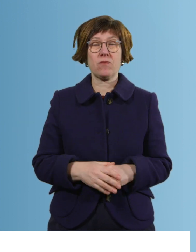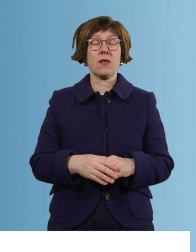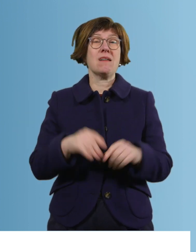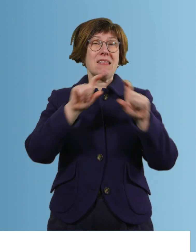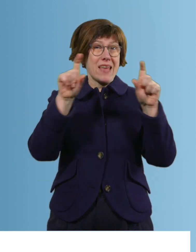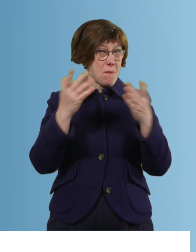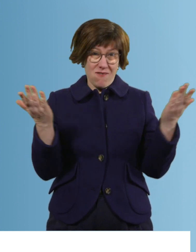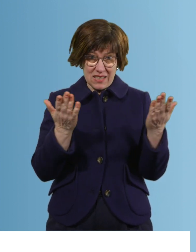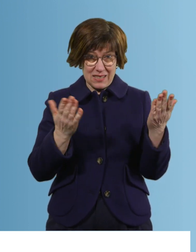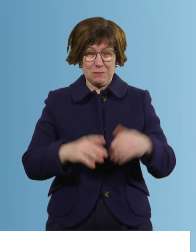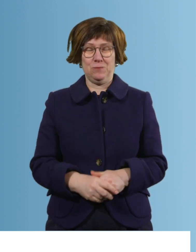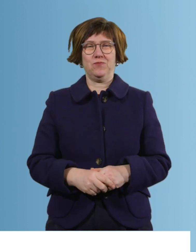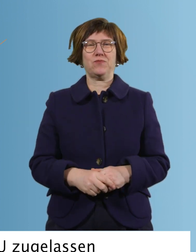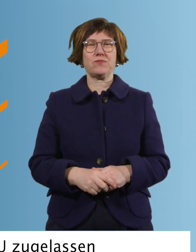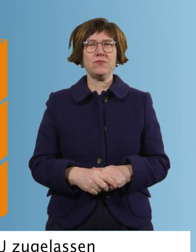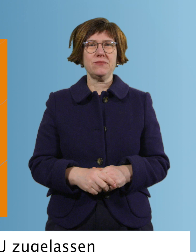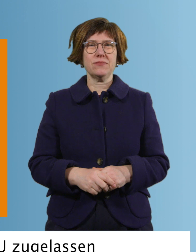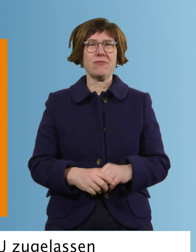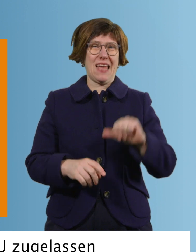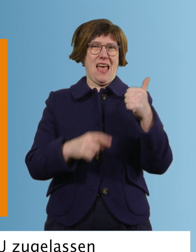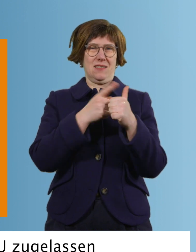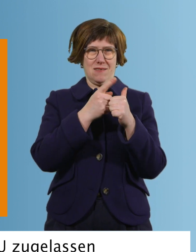Das sind unsere Themen: